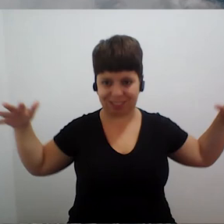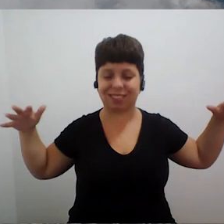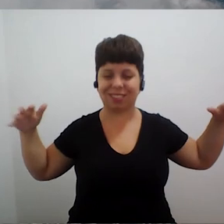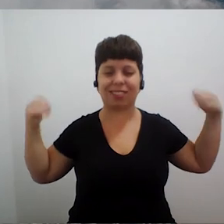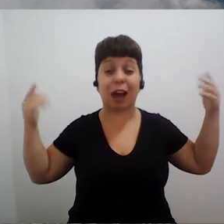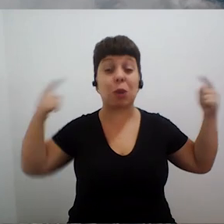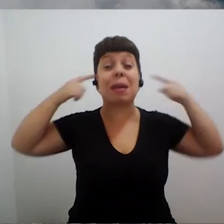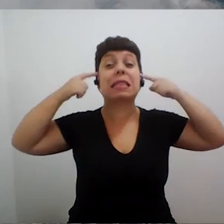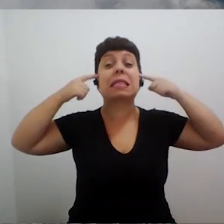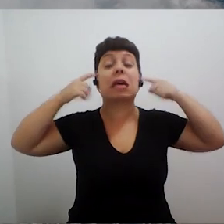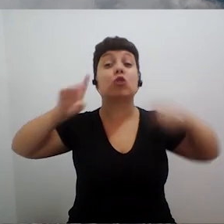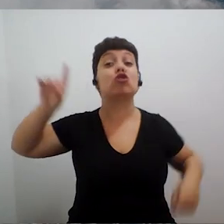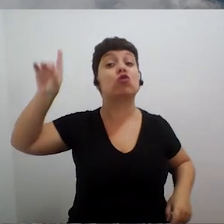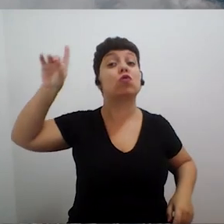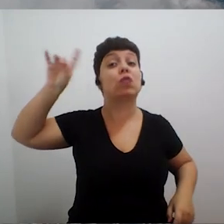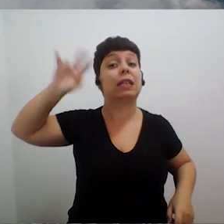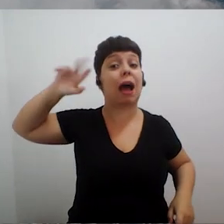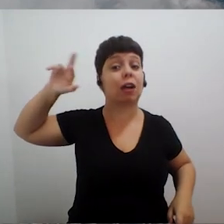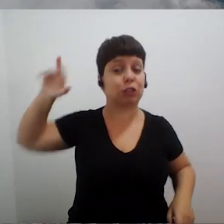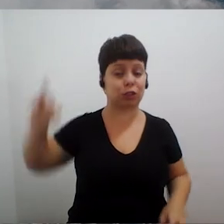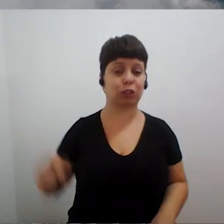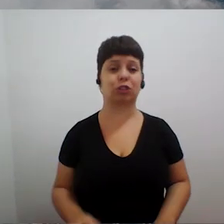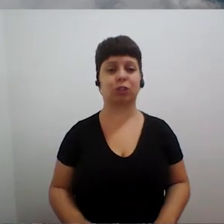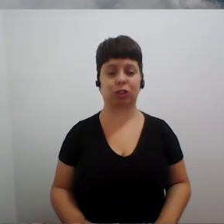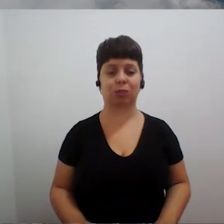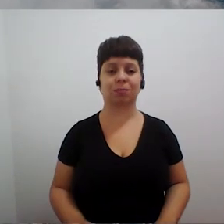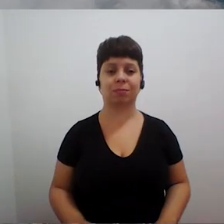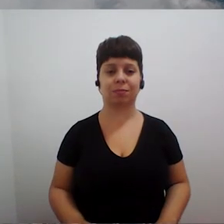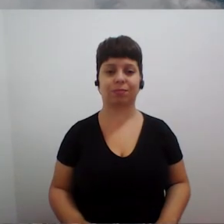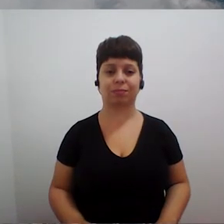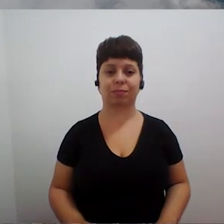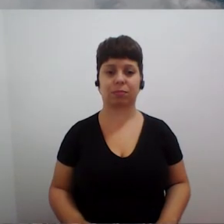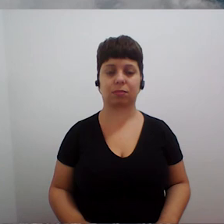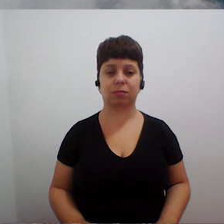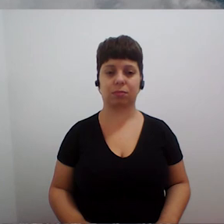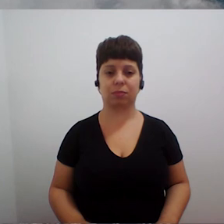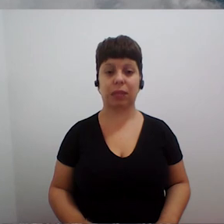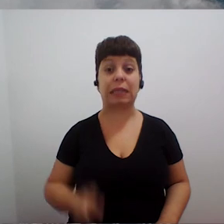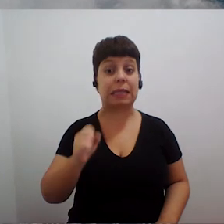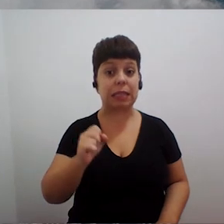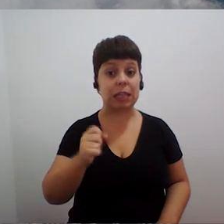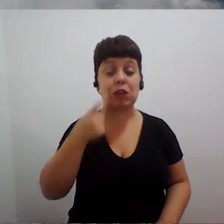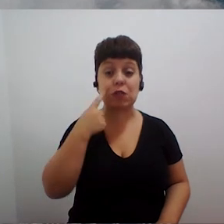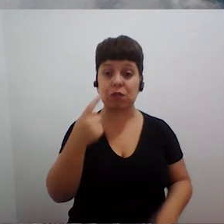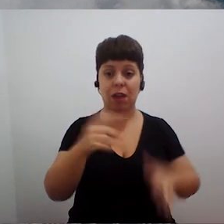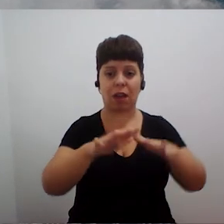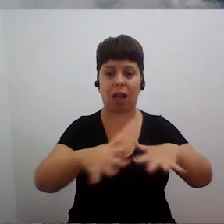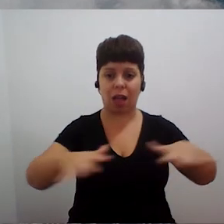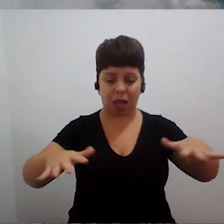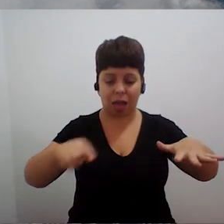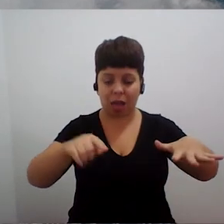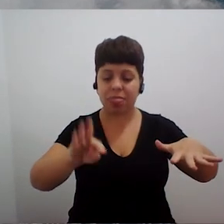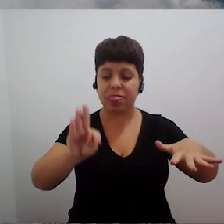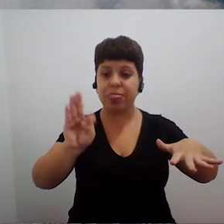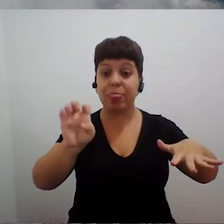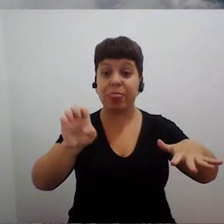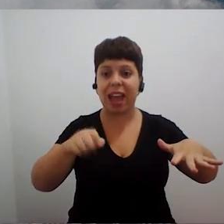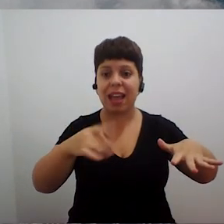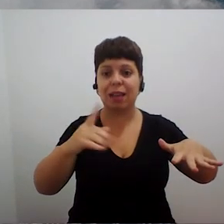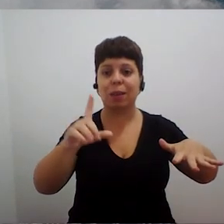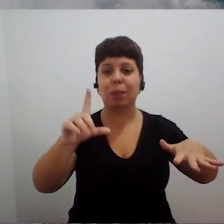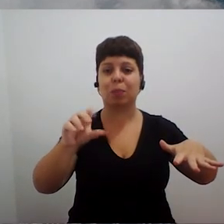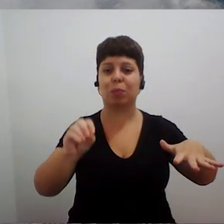E nesse sentido na medida em que conseguimos entender os oceanos como templos,